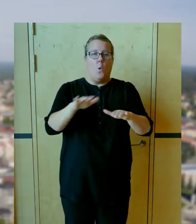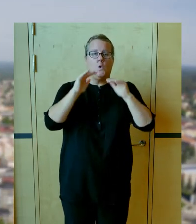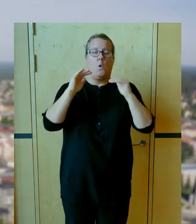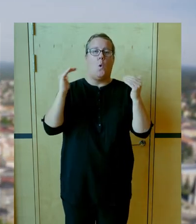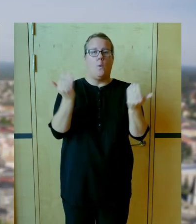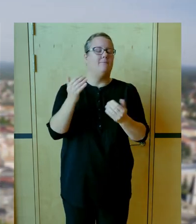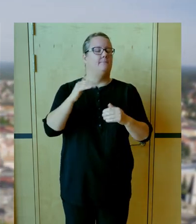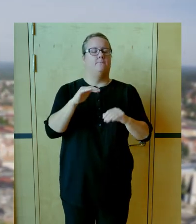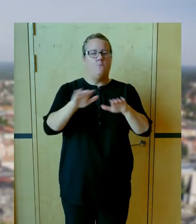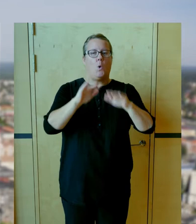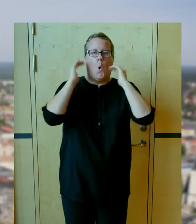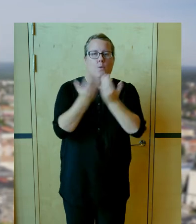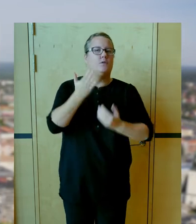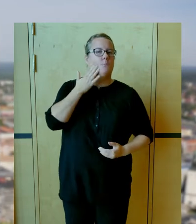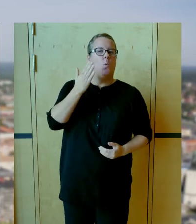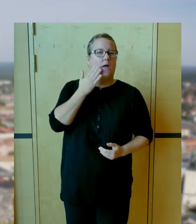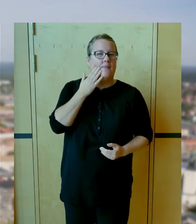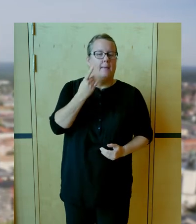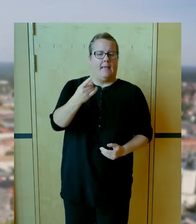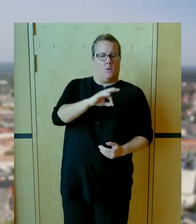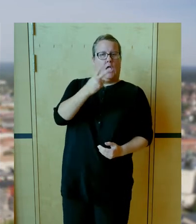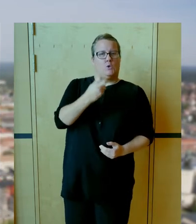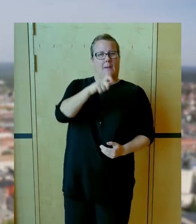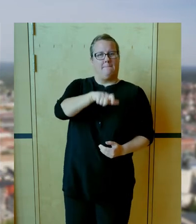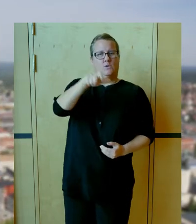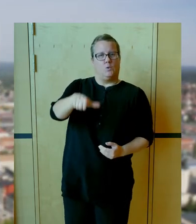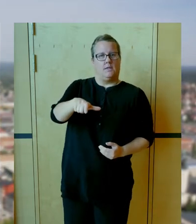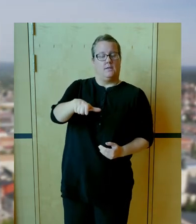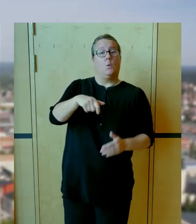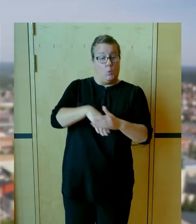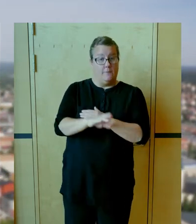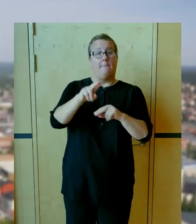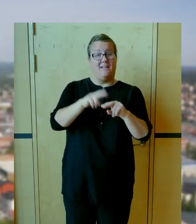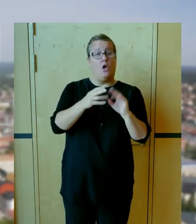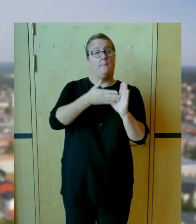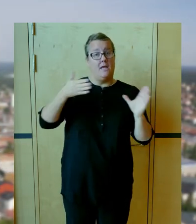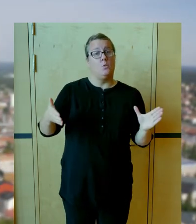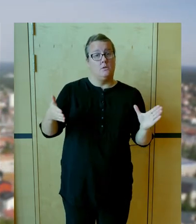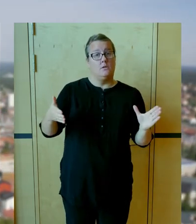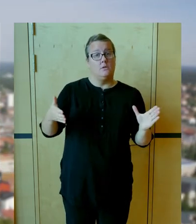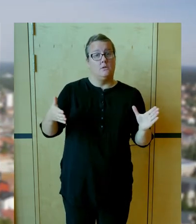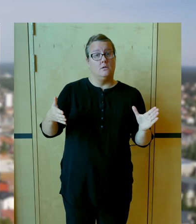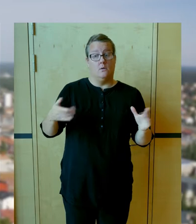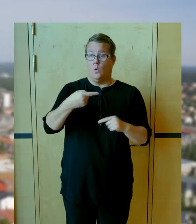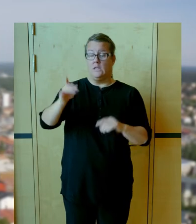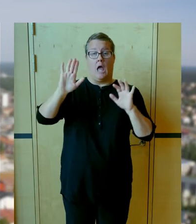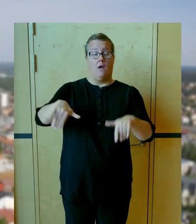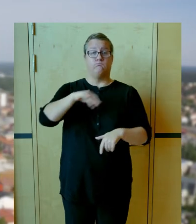Se dagens ljus under Den här mandatperioden Att ni har haft gott om tid man kan inte skylla på det